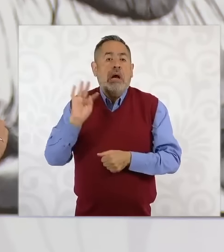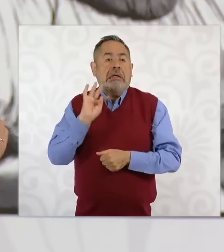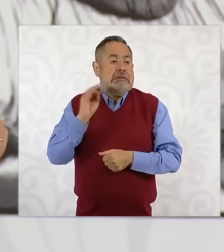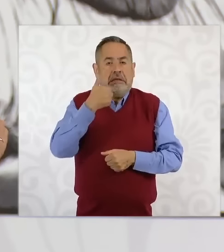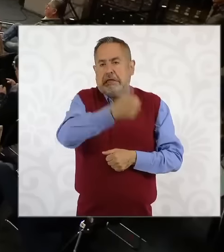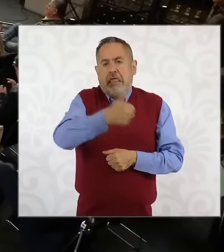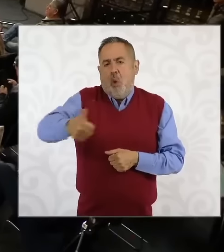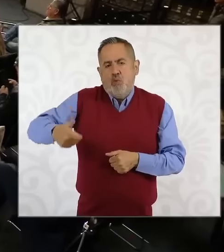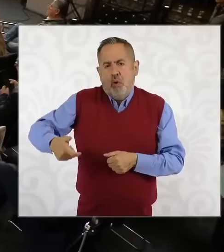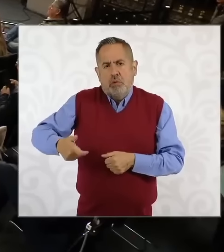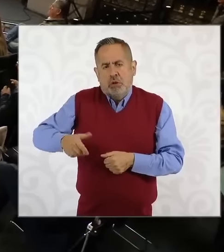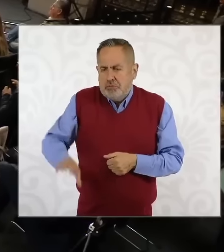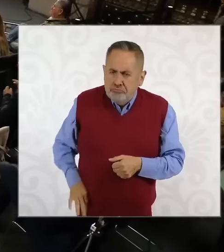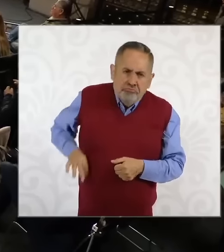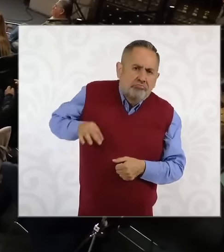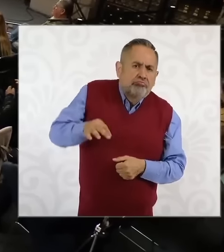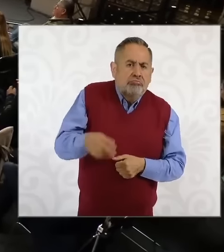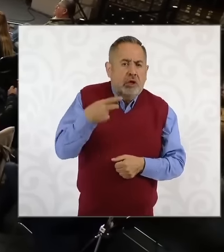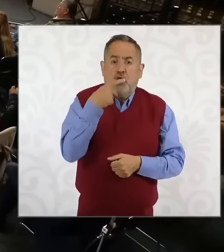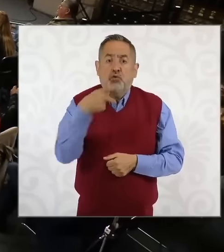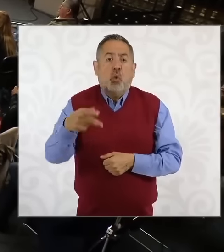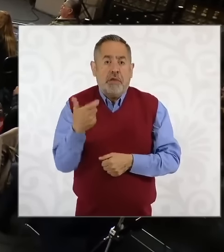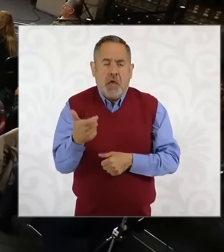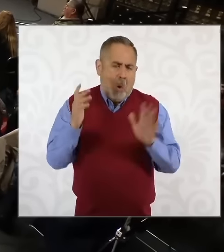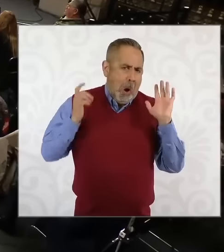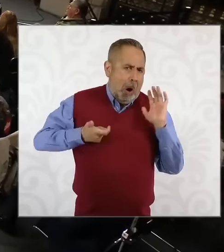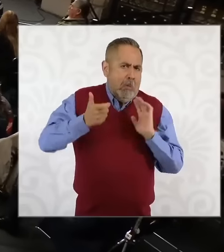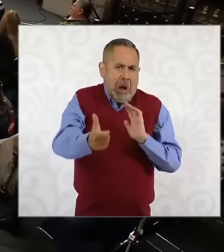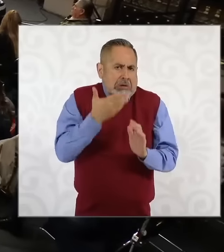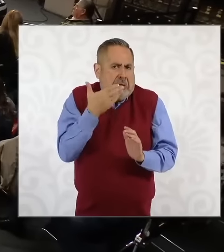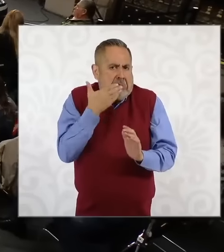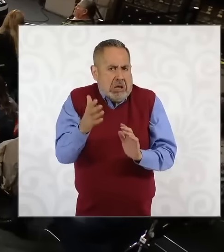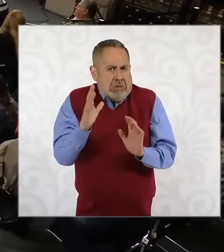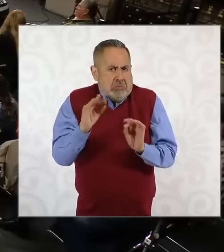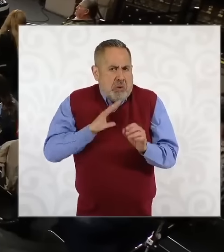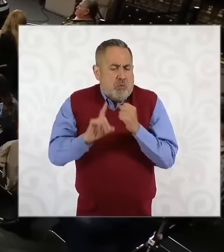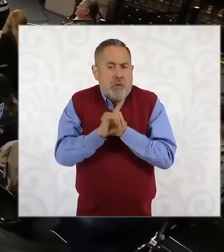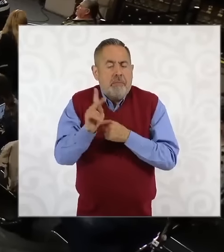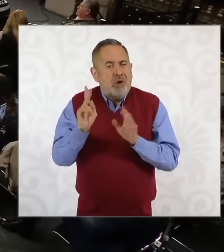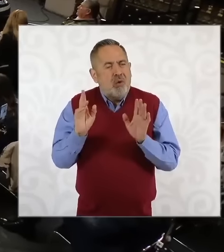es legal, no tiene, pero yo creo que tenemos que comportarnos en la justa medianía siempre